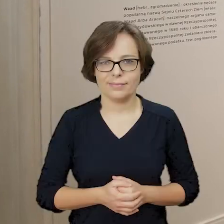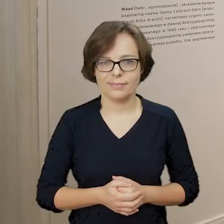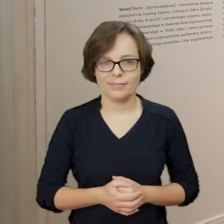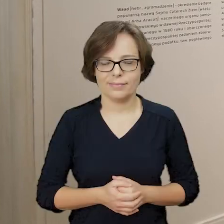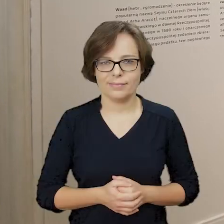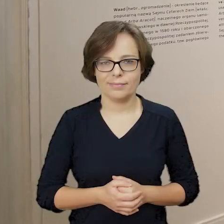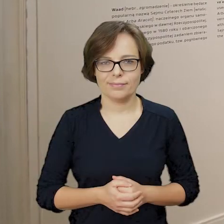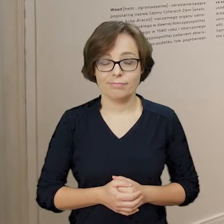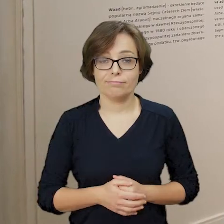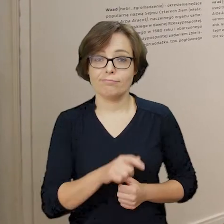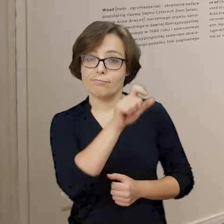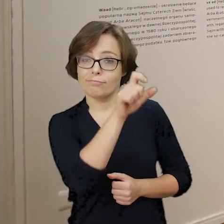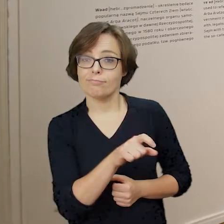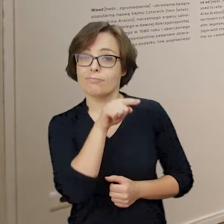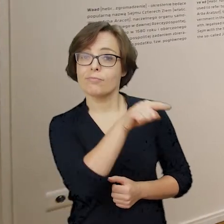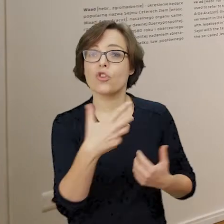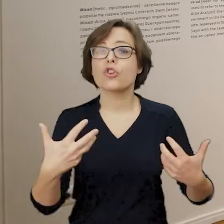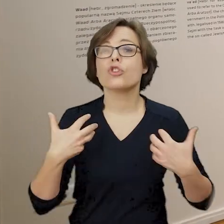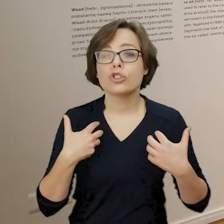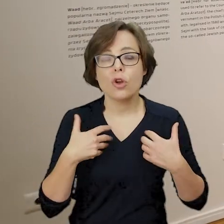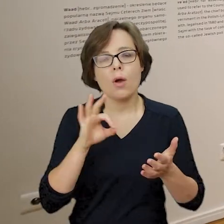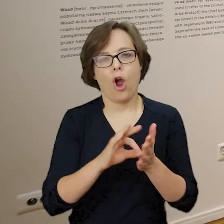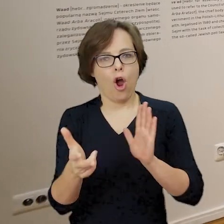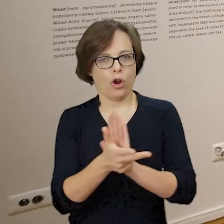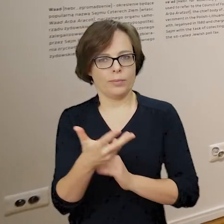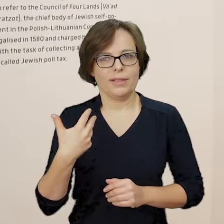Lata życia Elijahu ben Szlomo Zalmana przypadają na XVIII wiek.